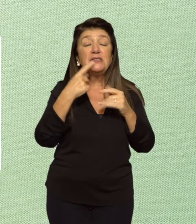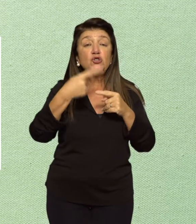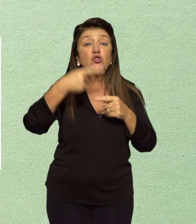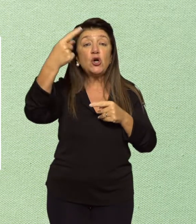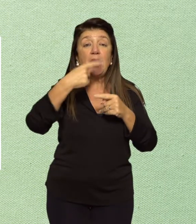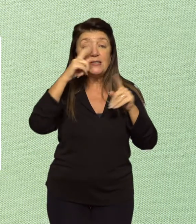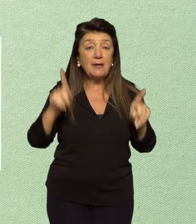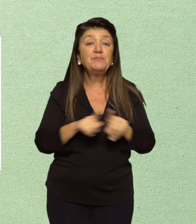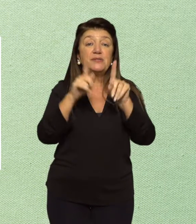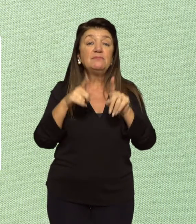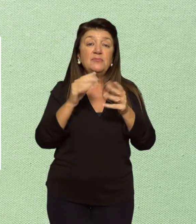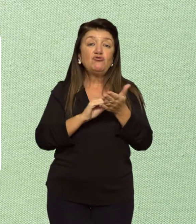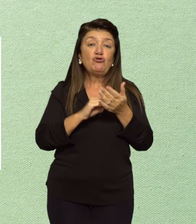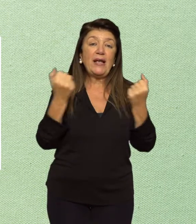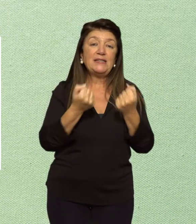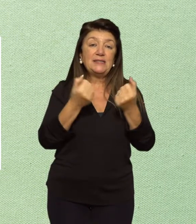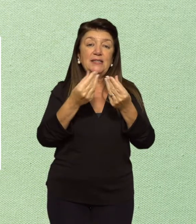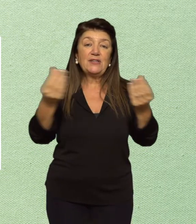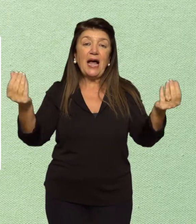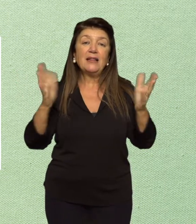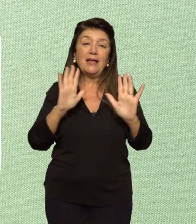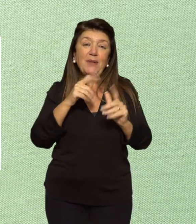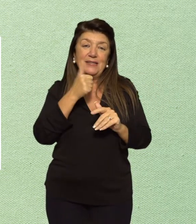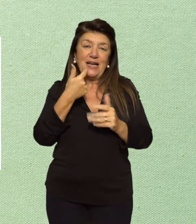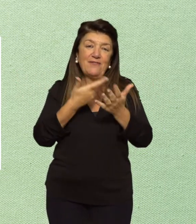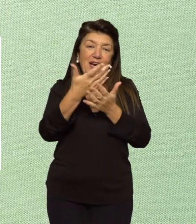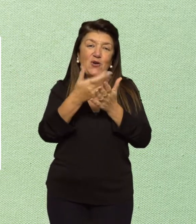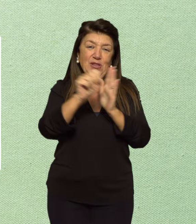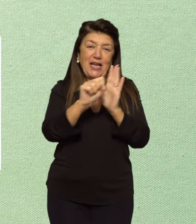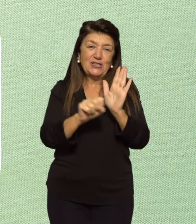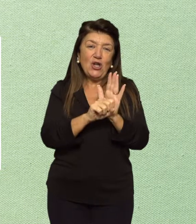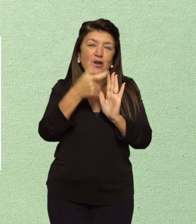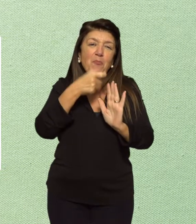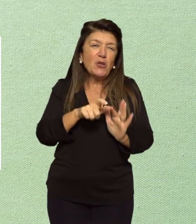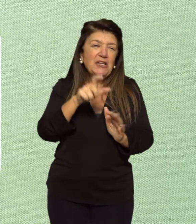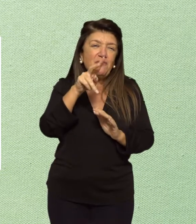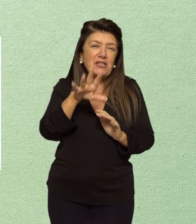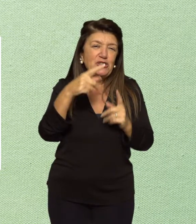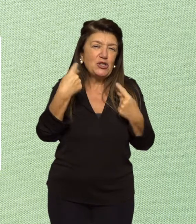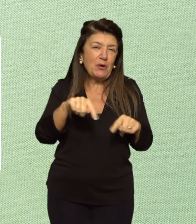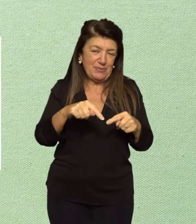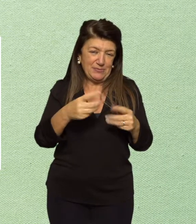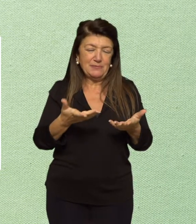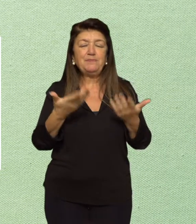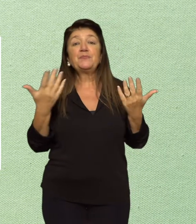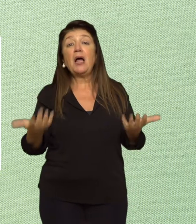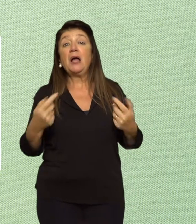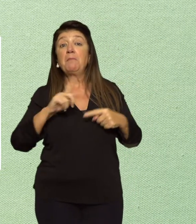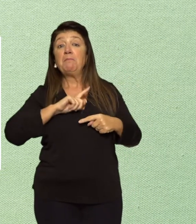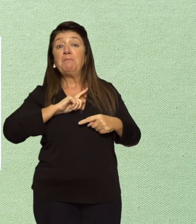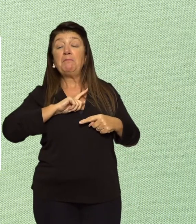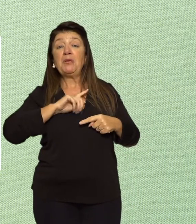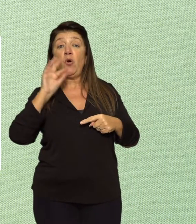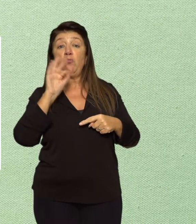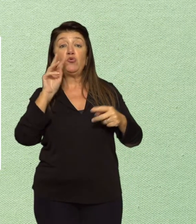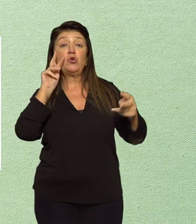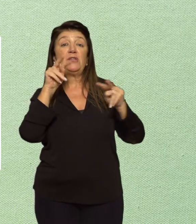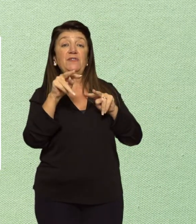storia! - Si, chiaramente il mio punto di vista, il mio sguardo è da psicologa, da psicologa